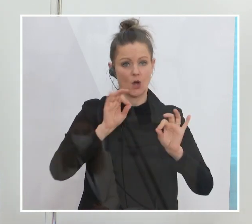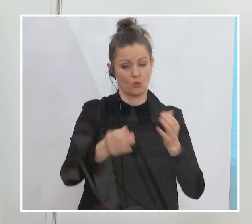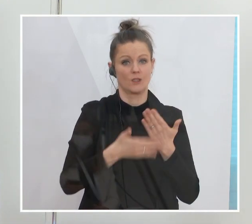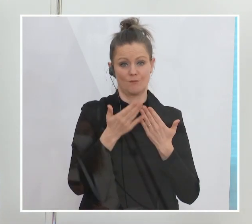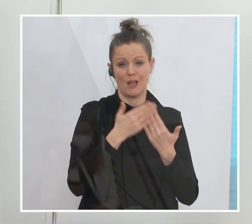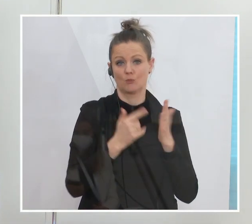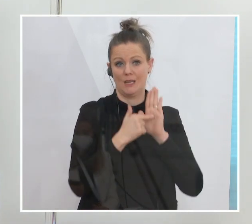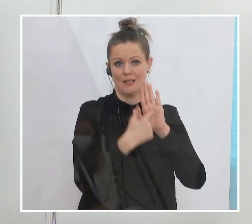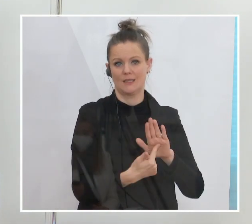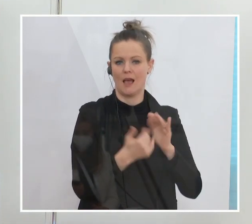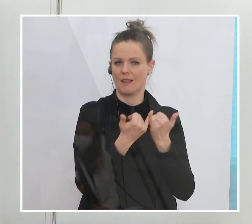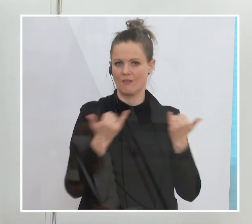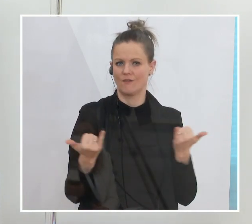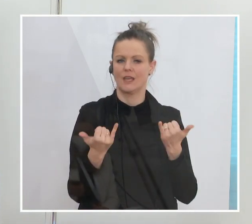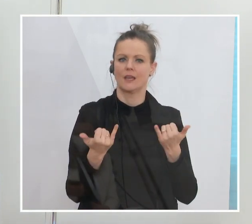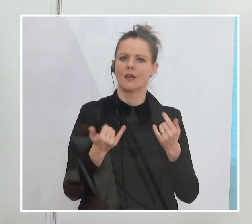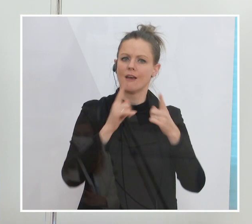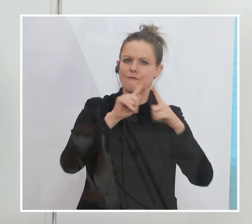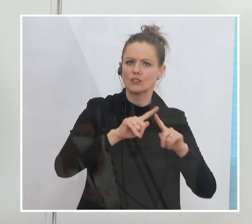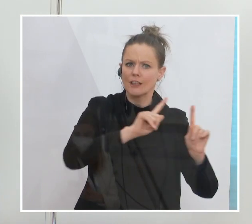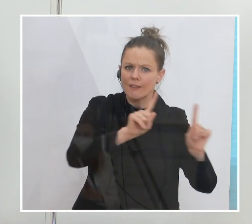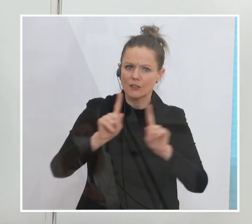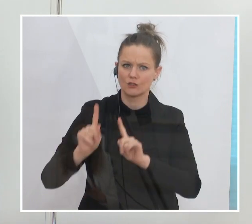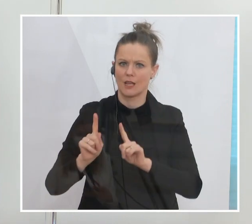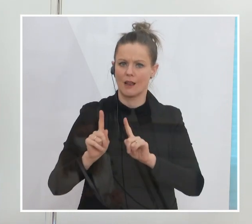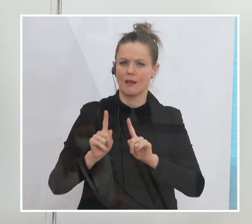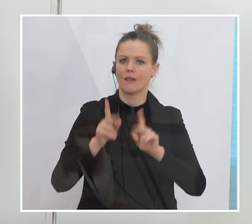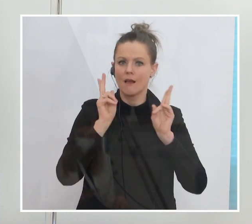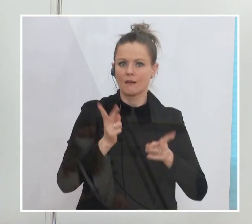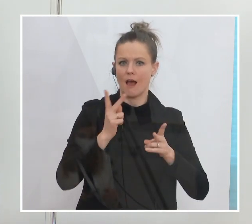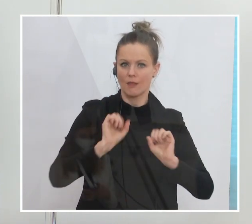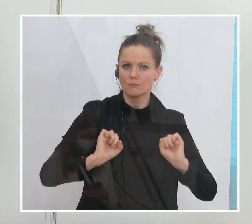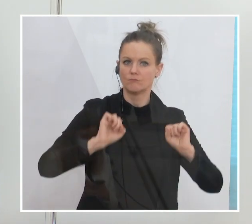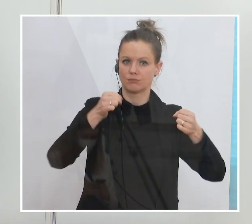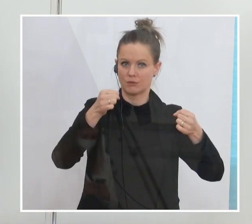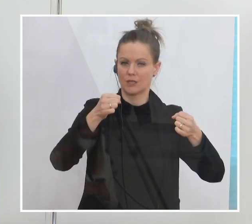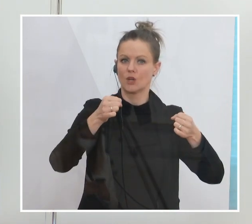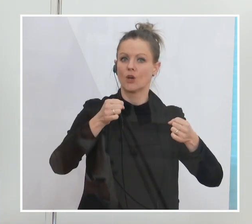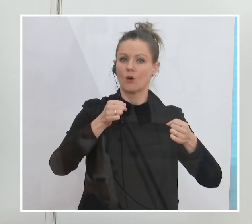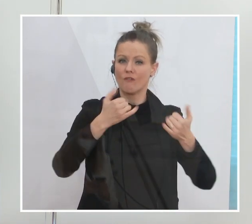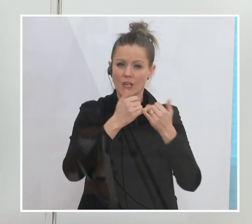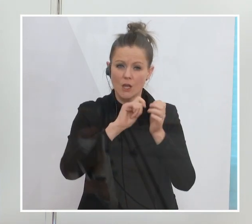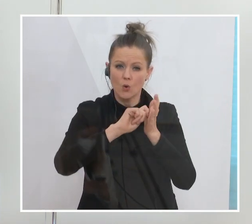wie wir an verschiedenen Stellen hier ansetzen und an den Rädern drehen, um das Wirtschaftsgetriebe